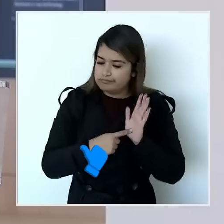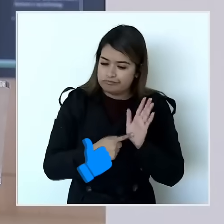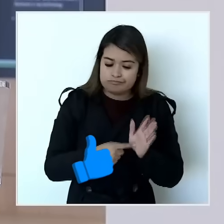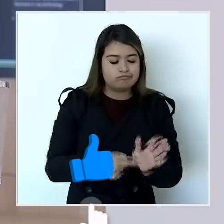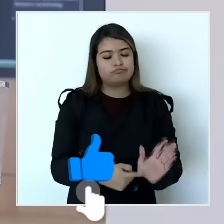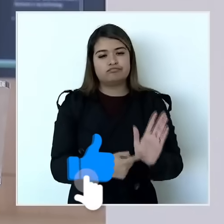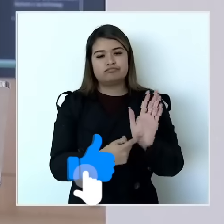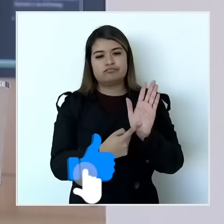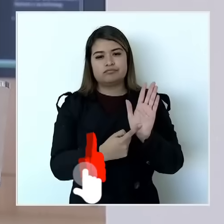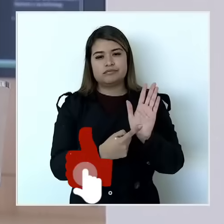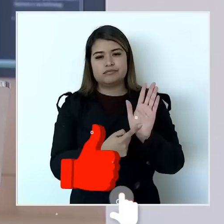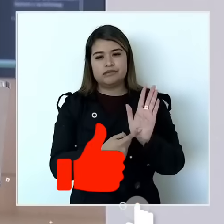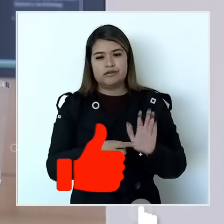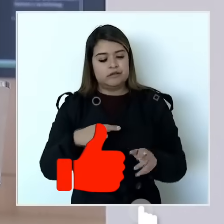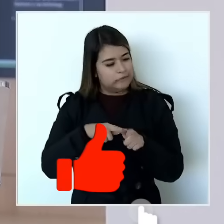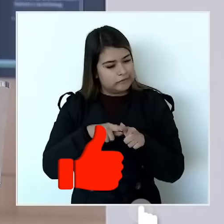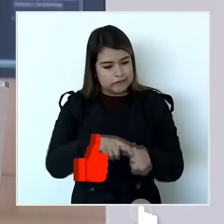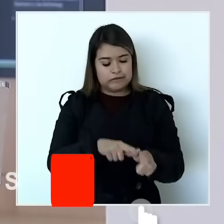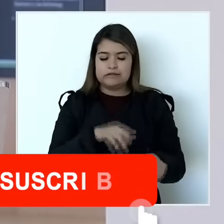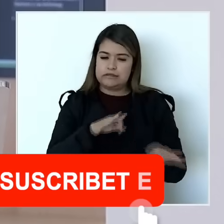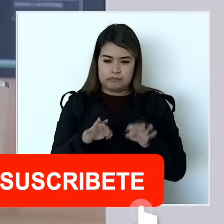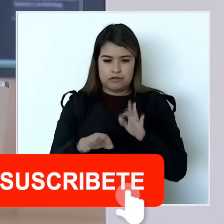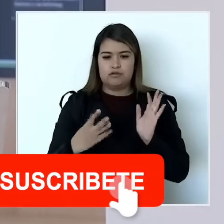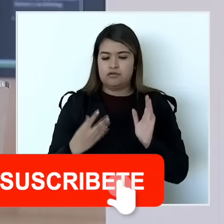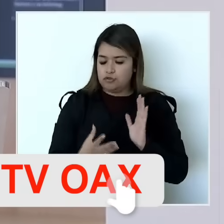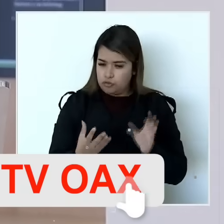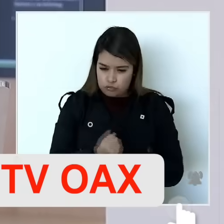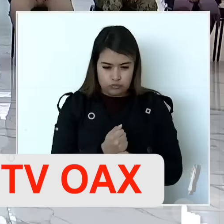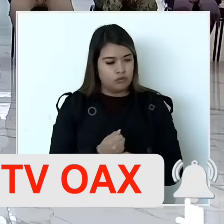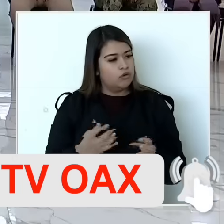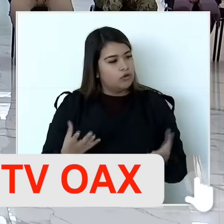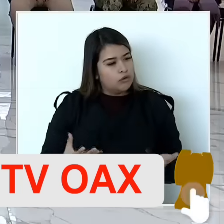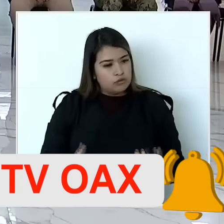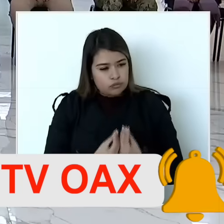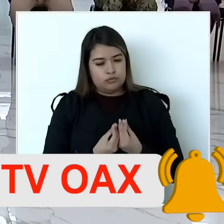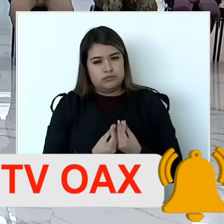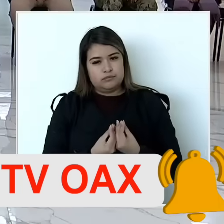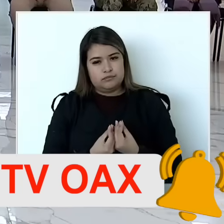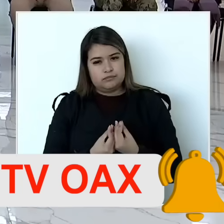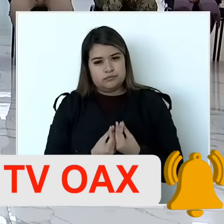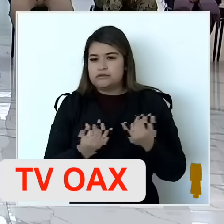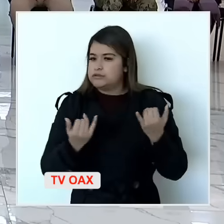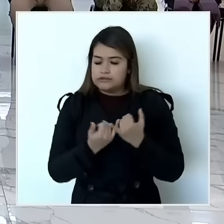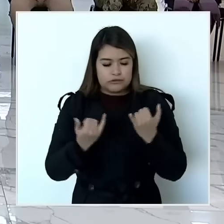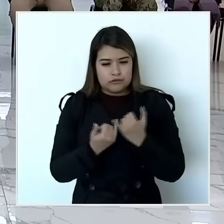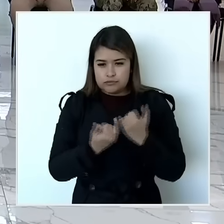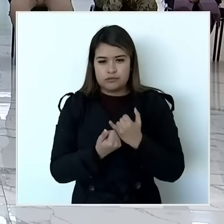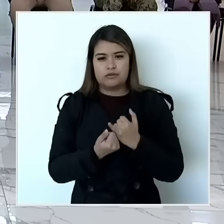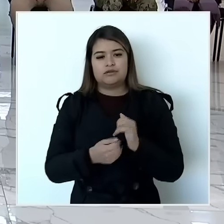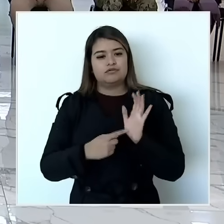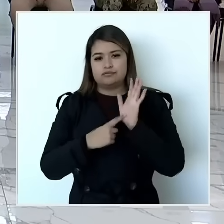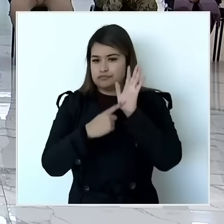con la sociedad. Seguiremos demostrando nuestro respaldo a las instituciones de la República, pero